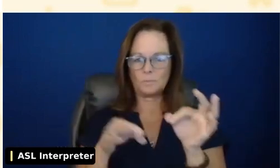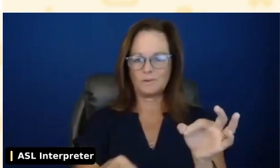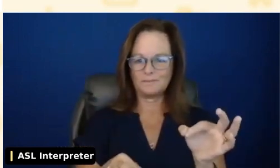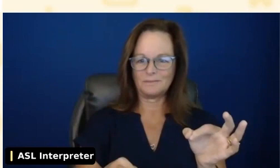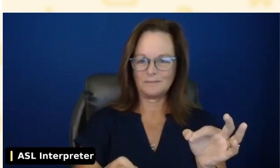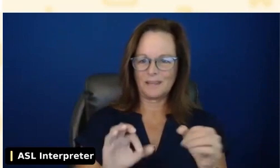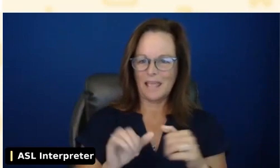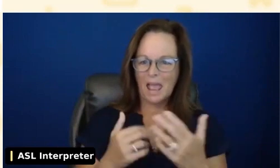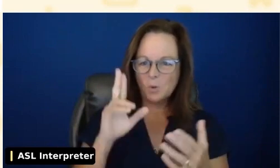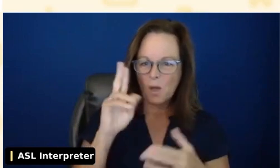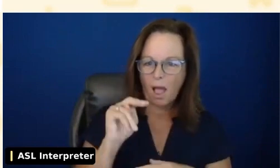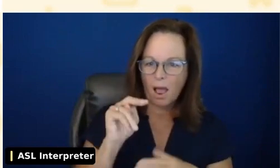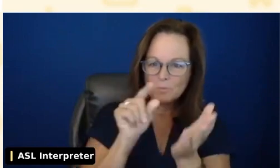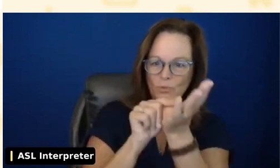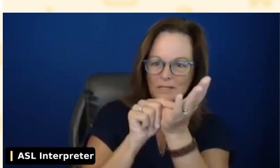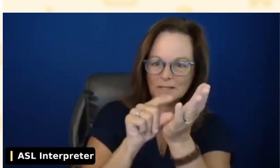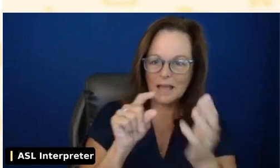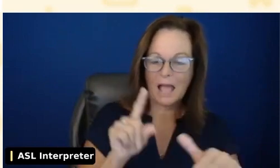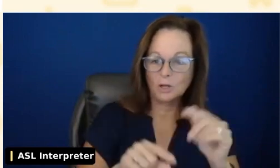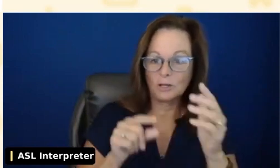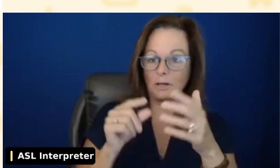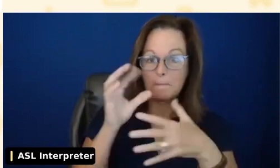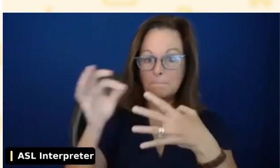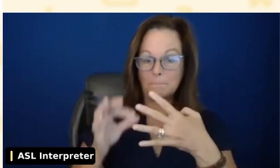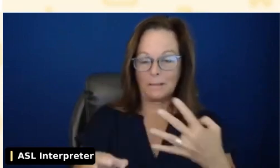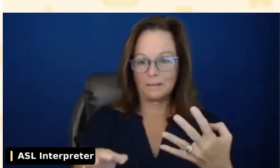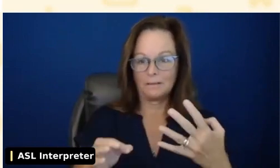porque no tuve elección, no se me permitió elegir los complementos o la herramienta que estábamos usando.